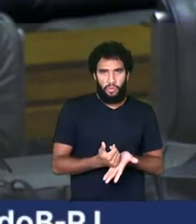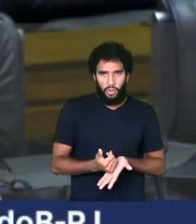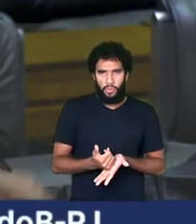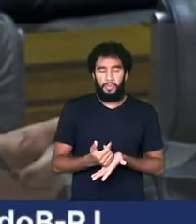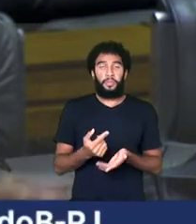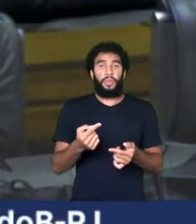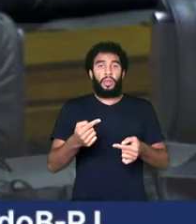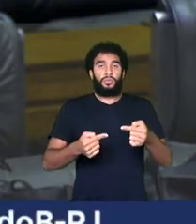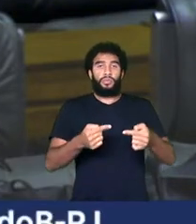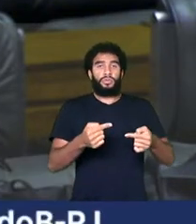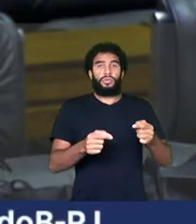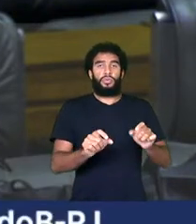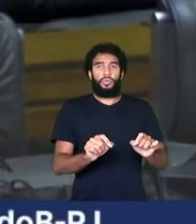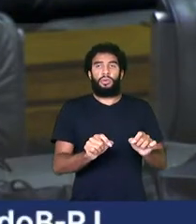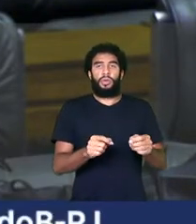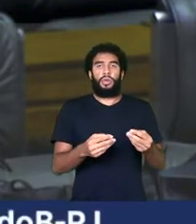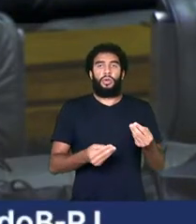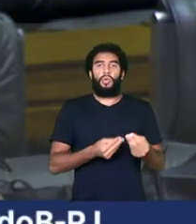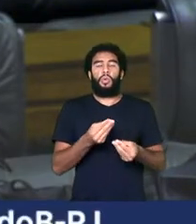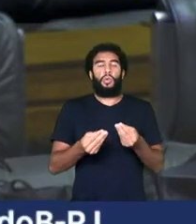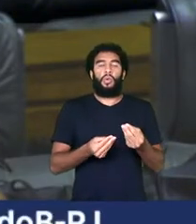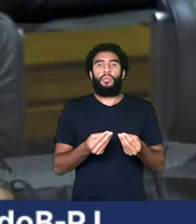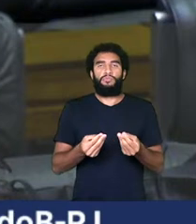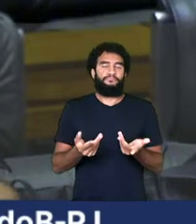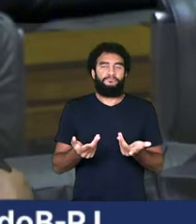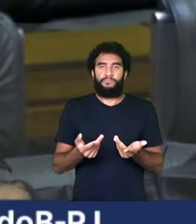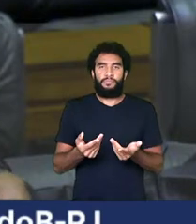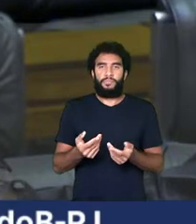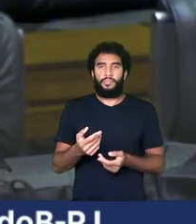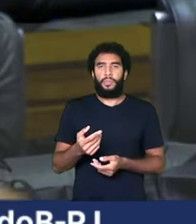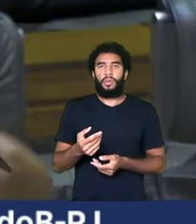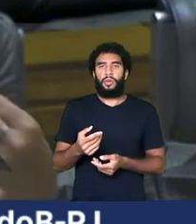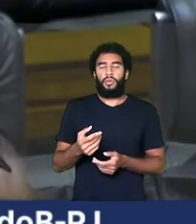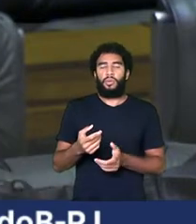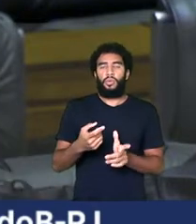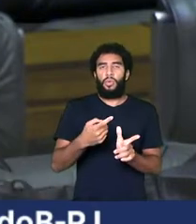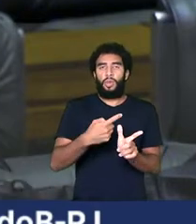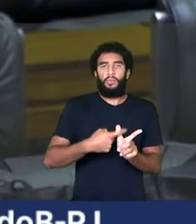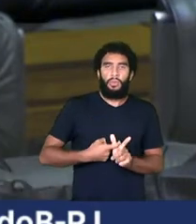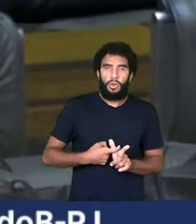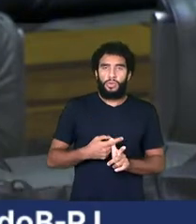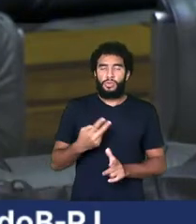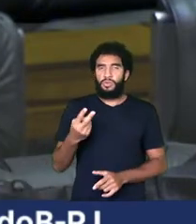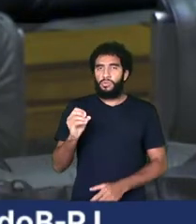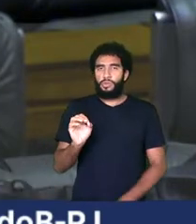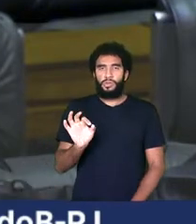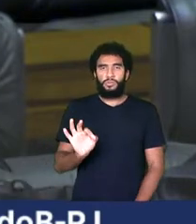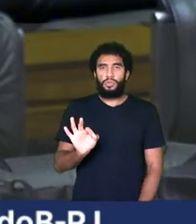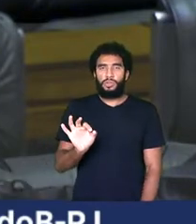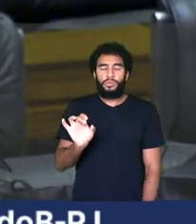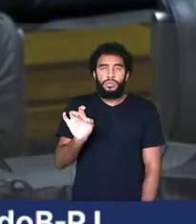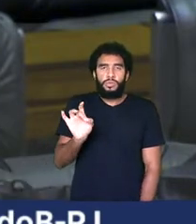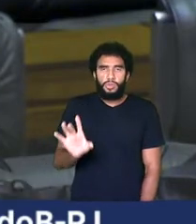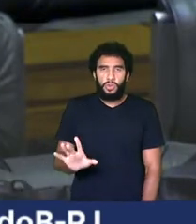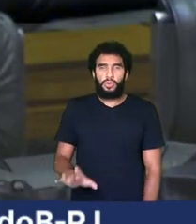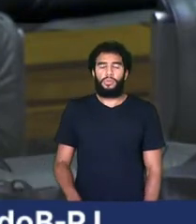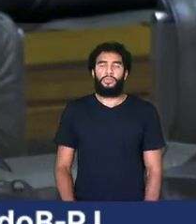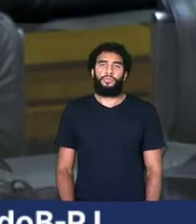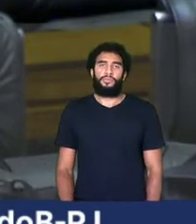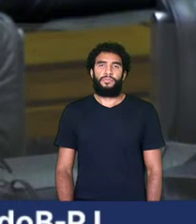TRABALHANDO AQUI COM 20% DO FATURAMENTO. NÓS NÃO ESTAMOS DISCUTINDO, NESSE MOMENTO, A GLOBALIDADE DO FATURAMENTO. PORTANTO, É CORRETO O